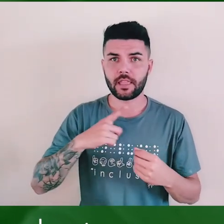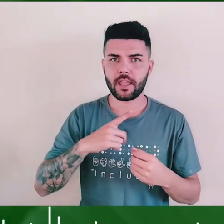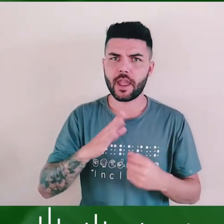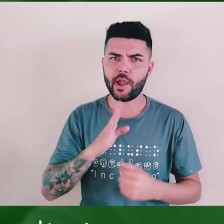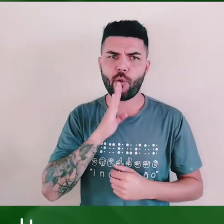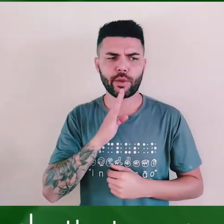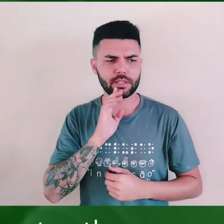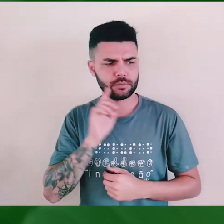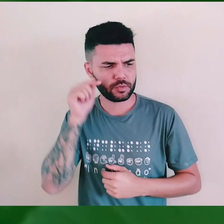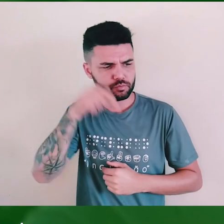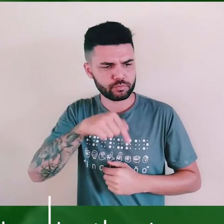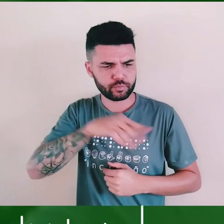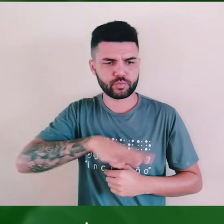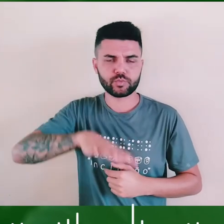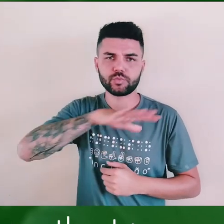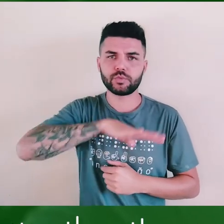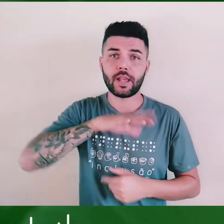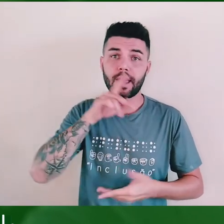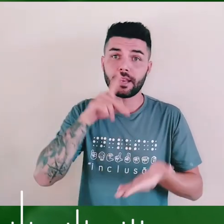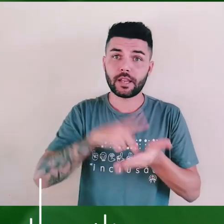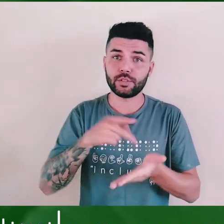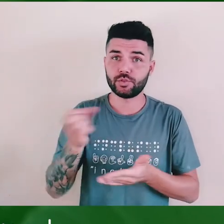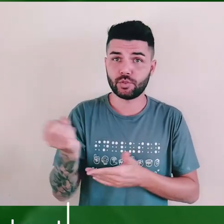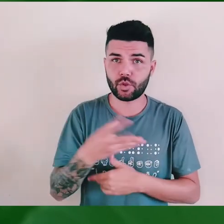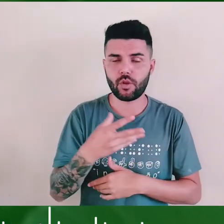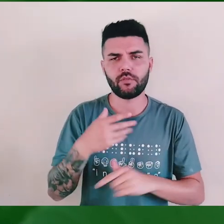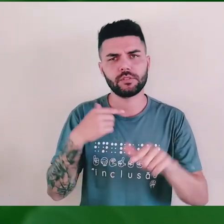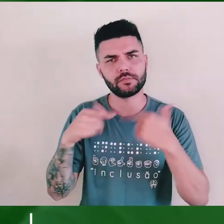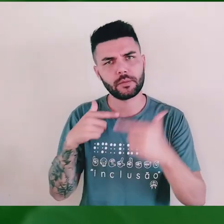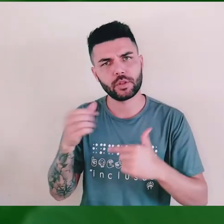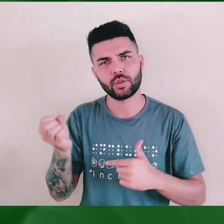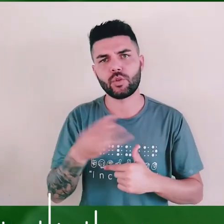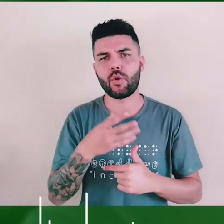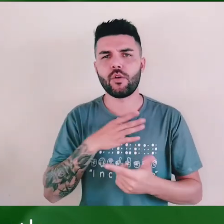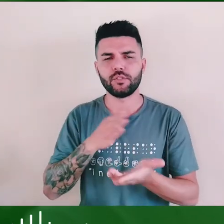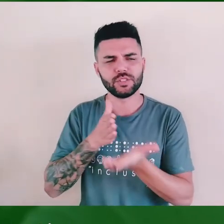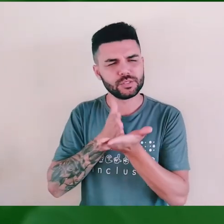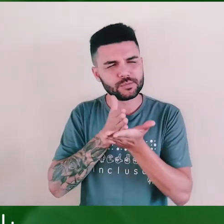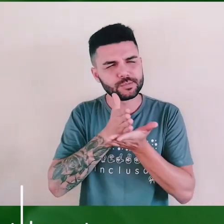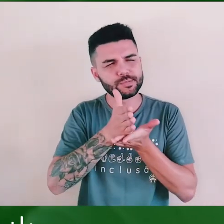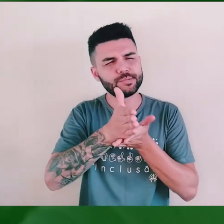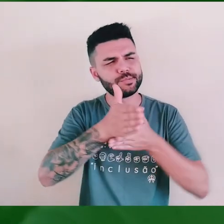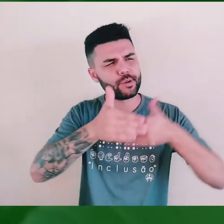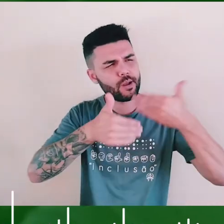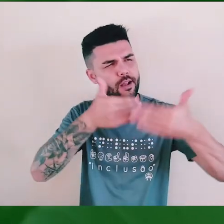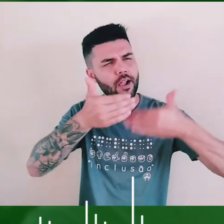emprego novo, uma realidade nova, então quero uma caminhada longa numa Globo em que eu preciso